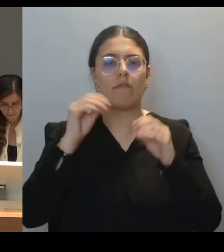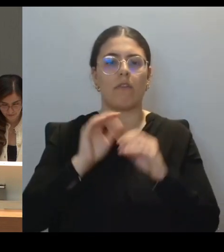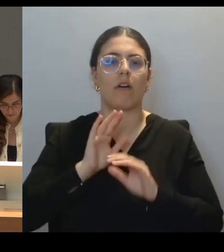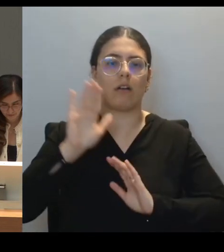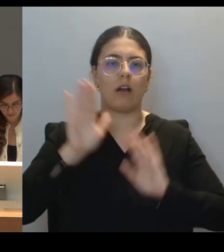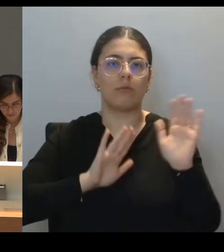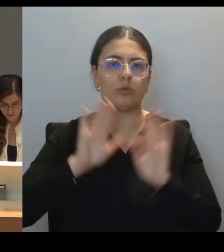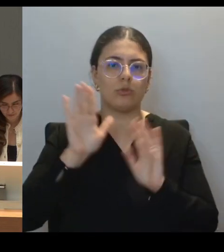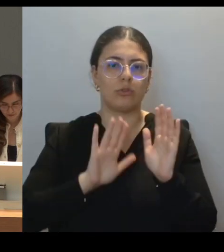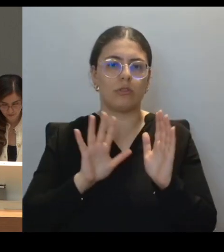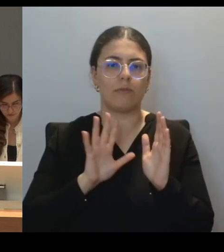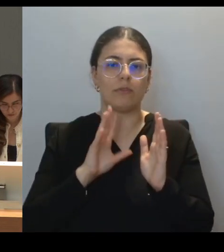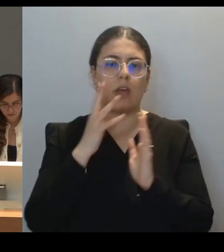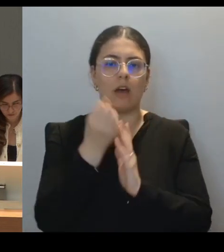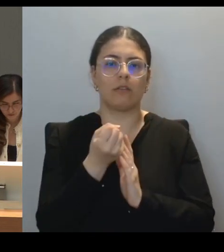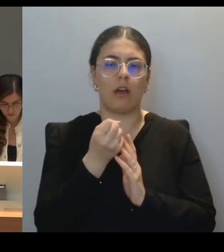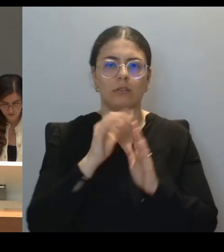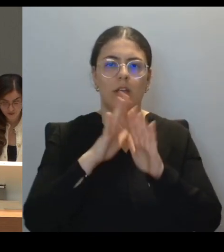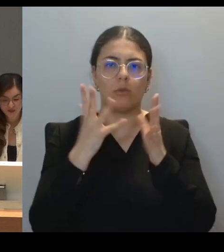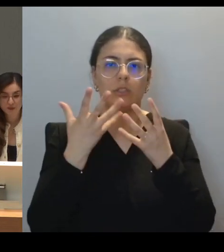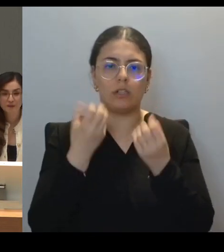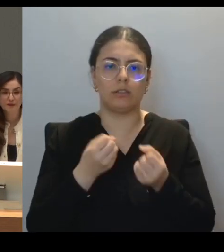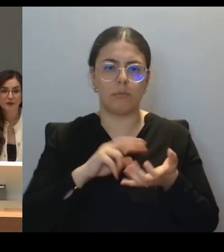annehmen möchte, den bitte ich jetzt um das Handzeichen.